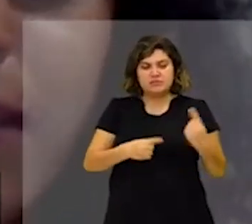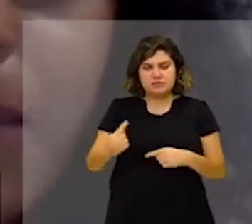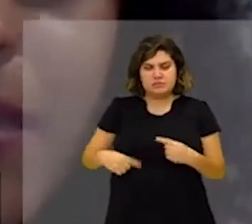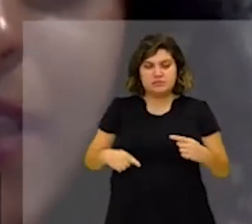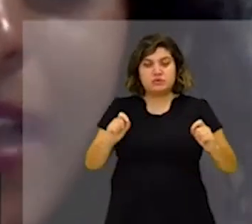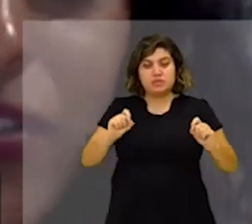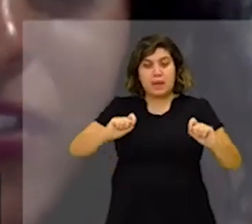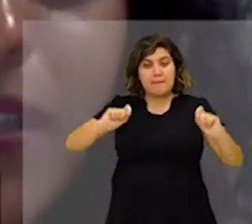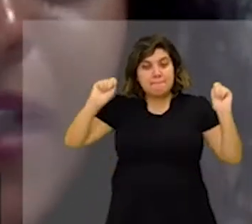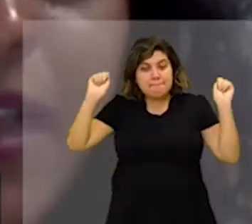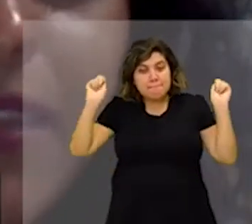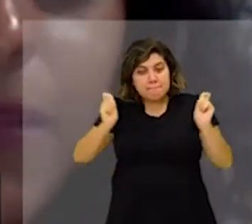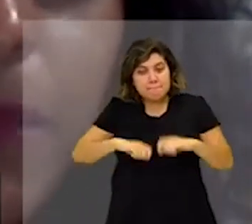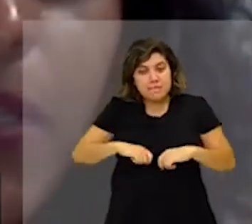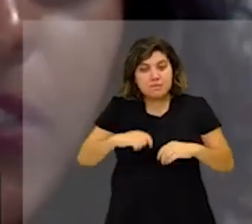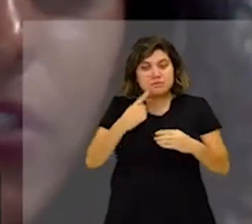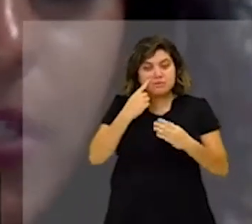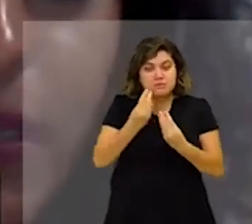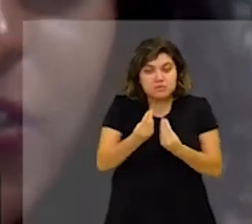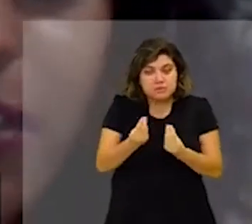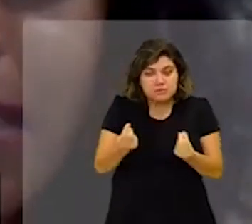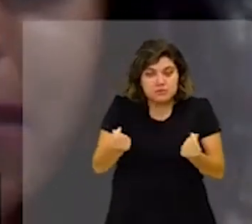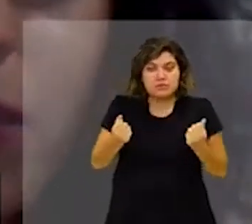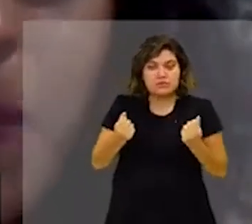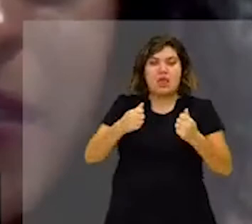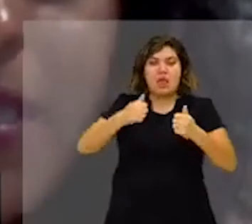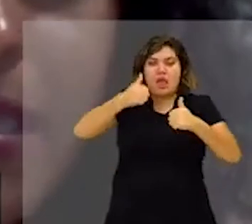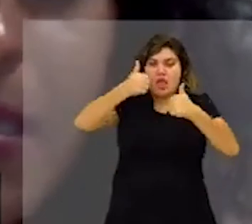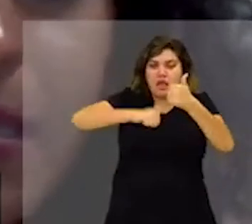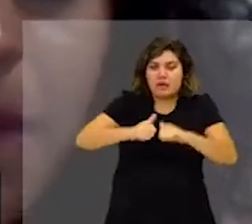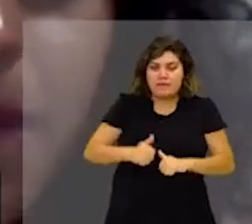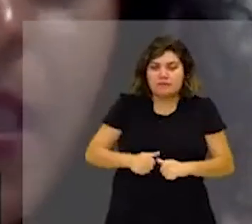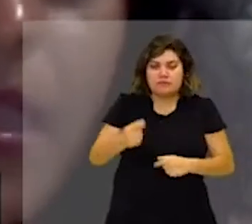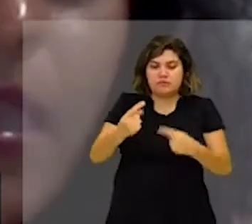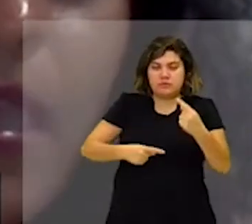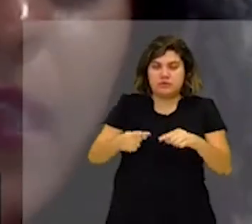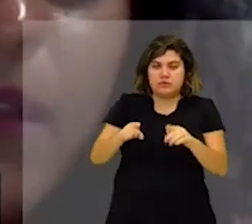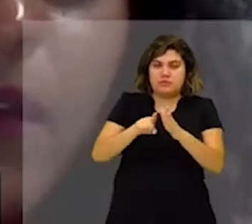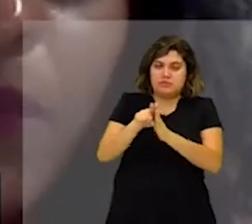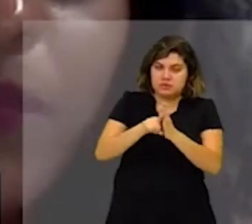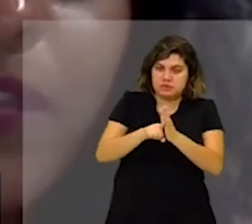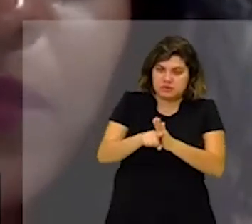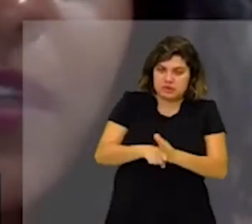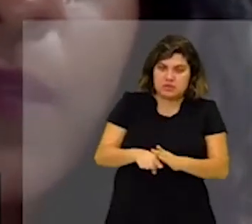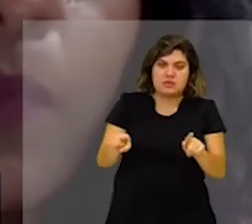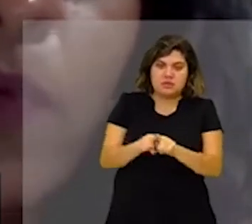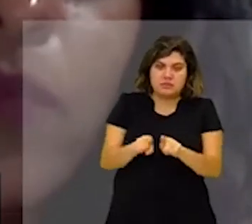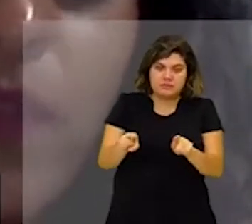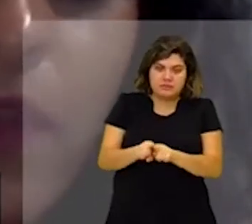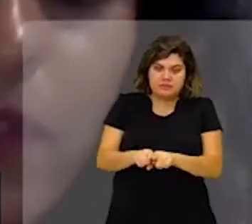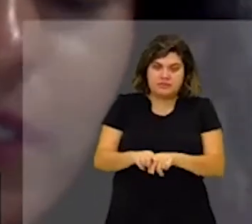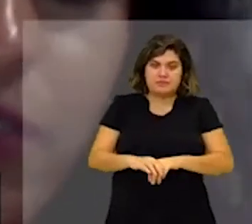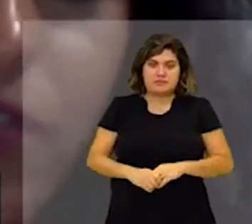de sensibilidade de análise política na rede análise de pesquisa então são três pontos que